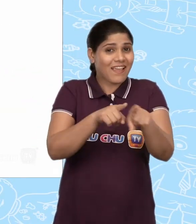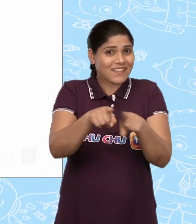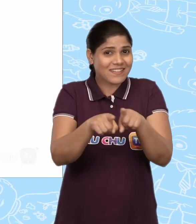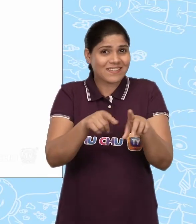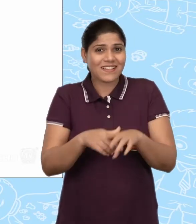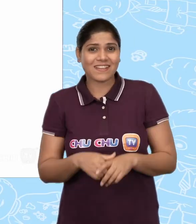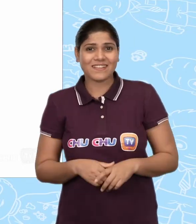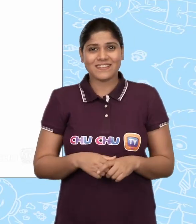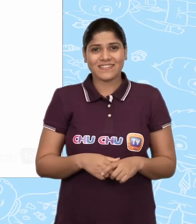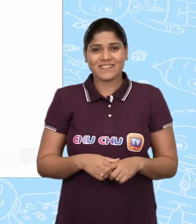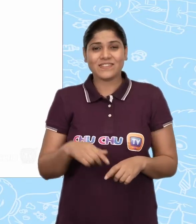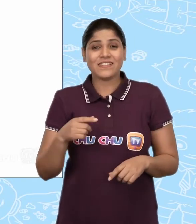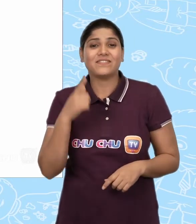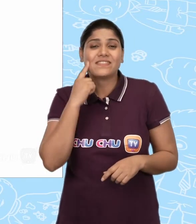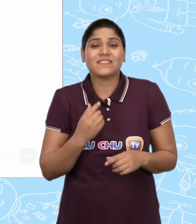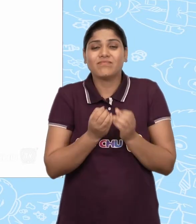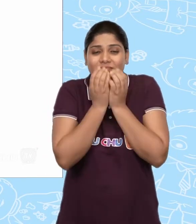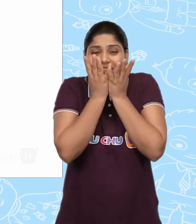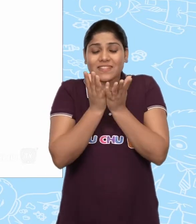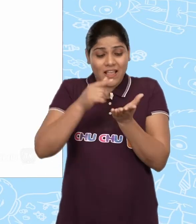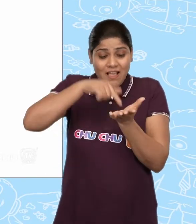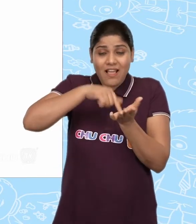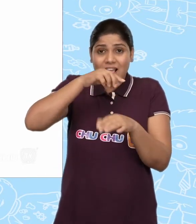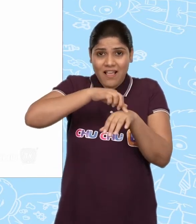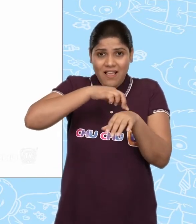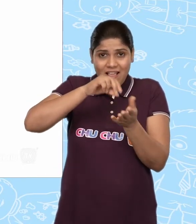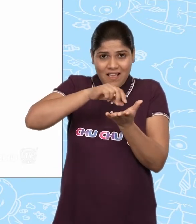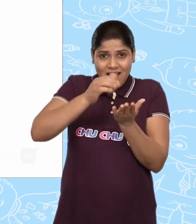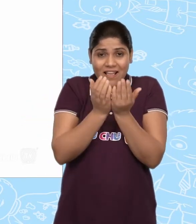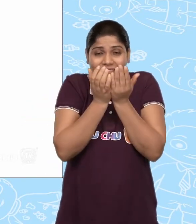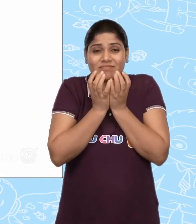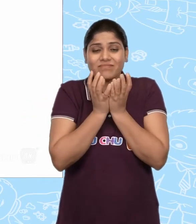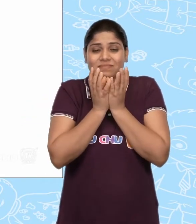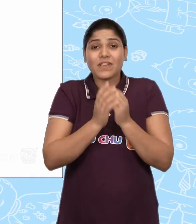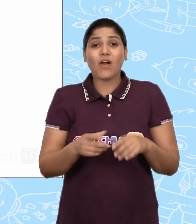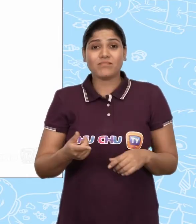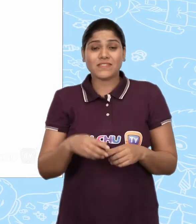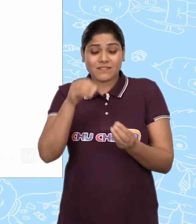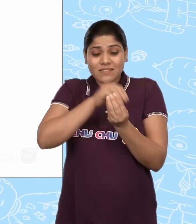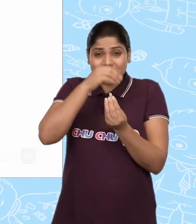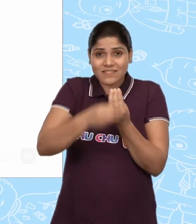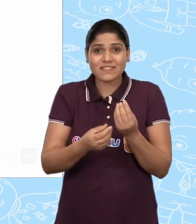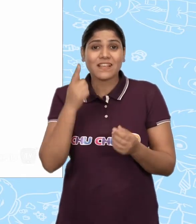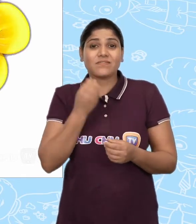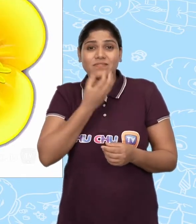जैसे सूरजमुखी केले और buttercups